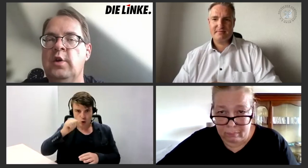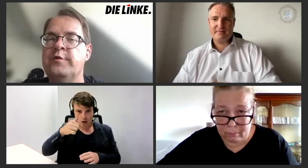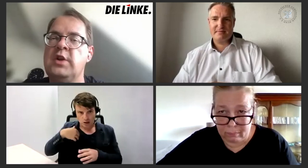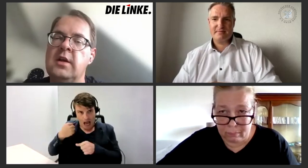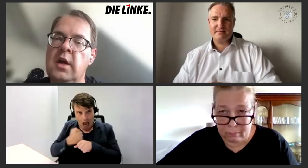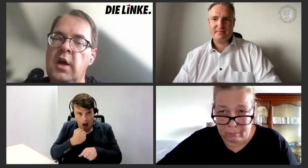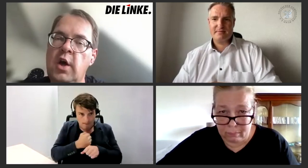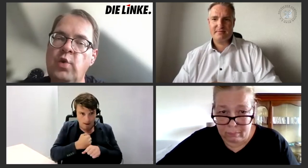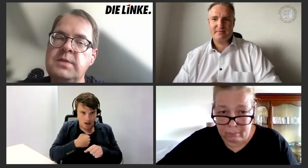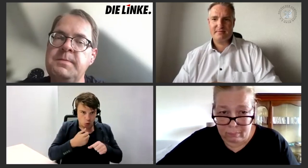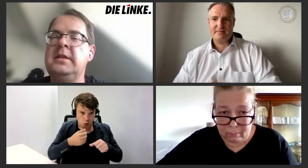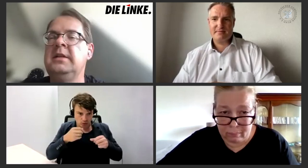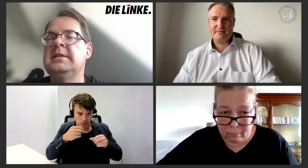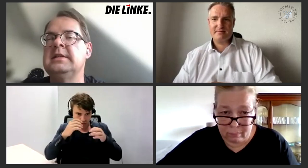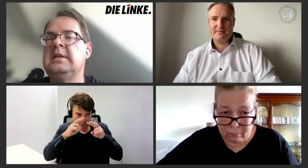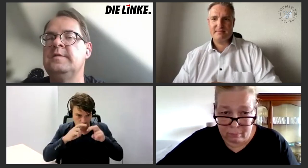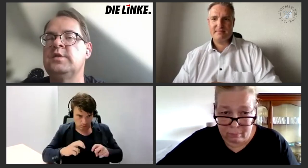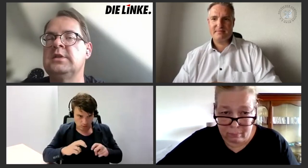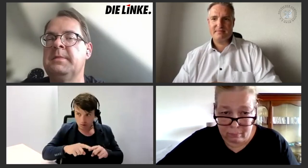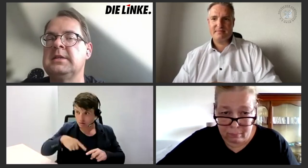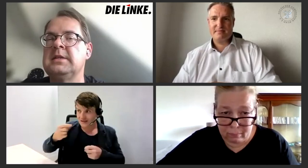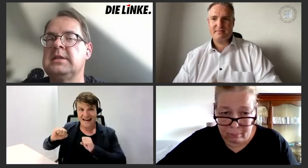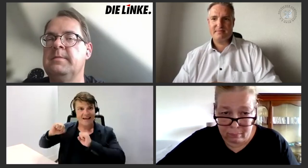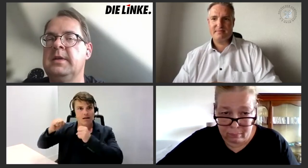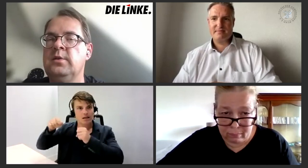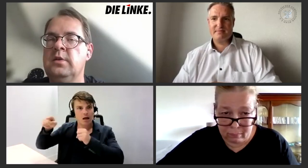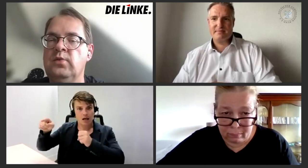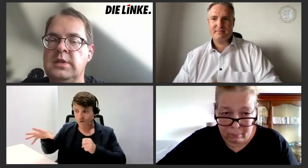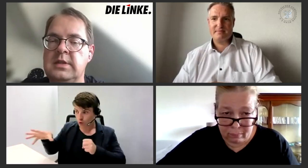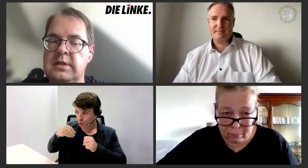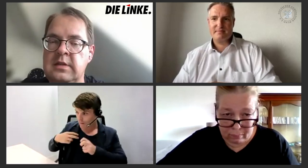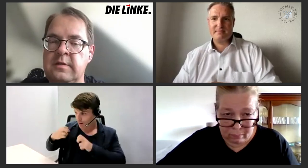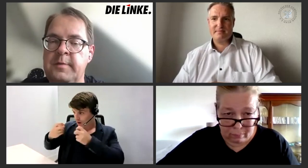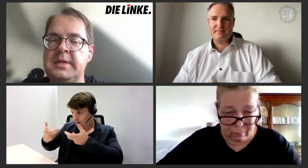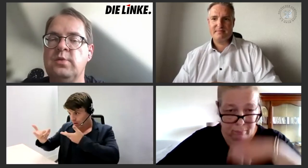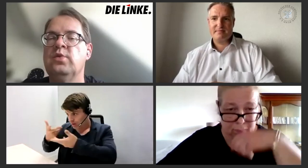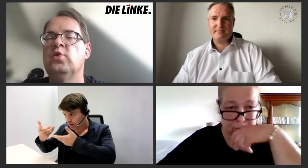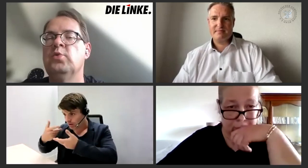erster Erarbeitung, eine ersten Aufschlag, uns mit den Initiativen zusammengesetzt haben, dann uns